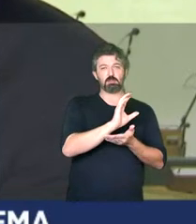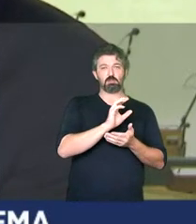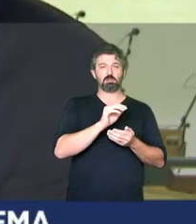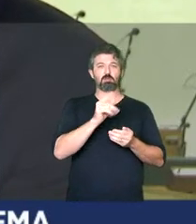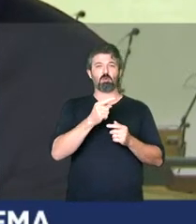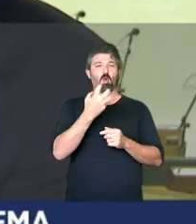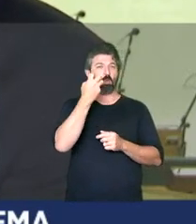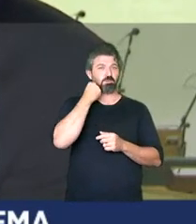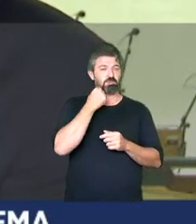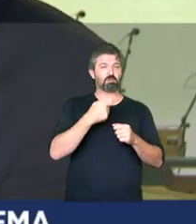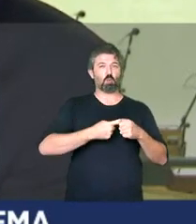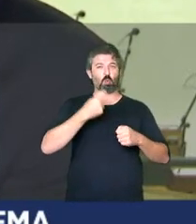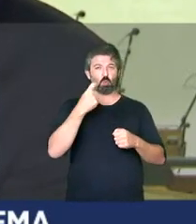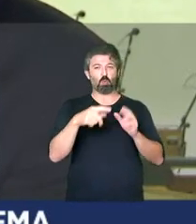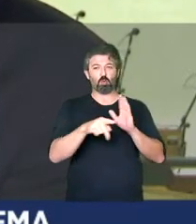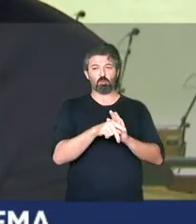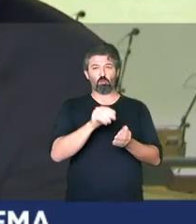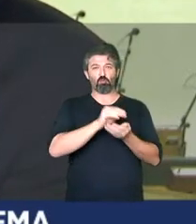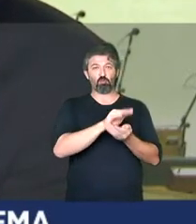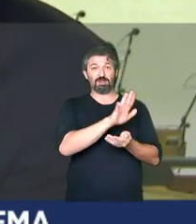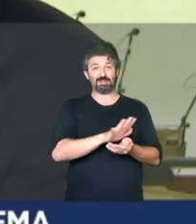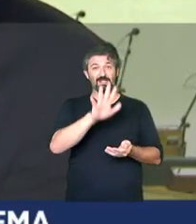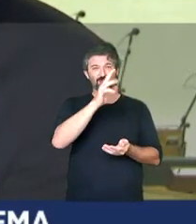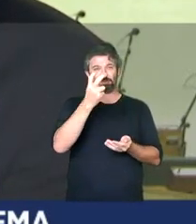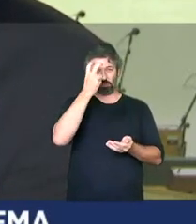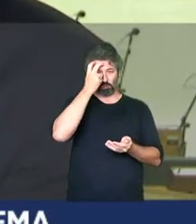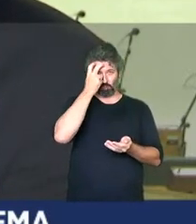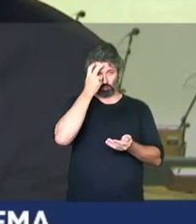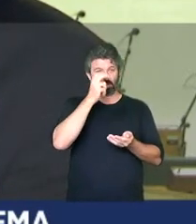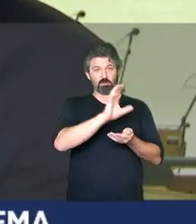CULTURAL... DIRECIONA 3.8 BILHÕES DE REAIS DO SUPERAVIT FINANCEIRO DO FUNDO NACIONAL DE CULTURA... PARA ESTADOS E